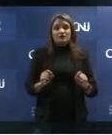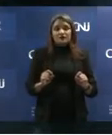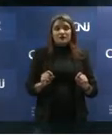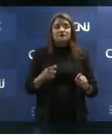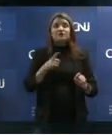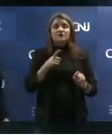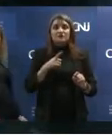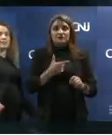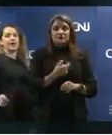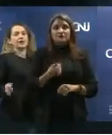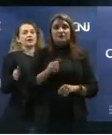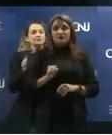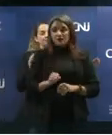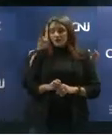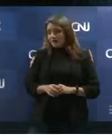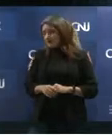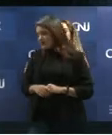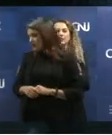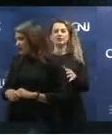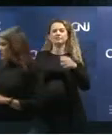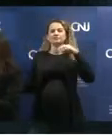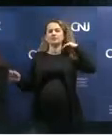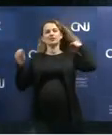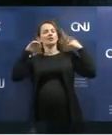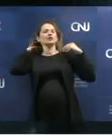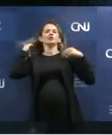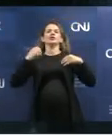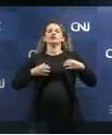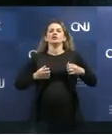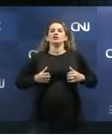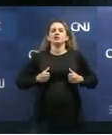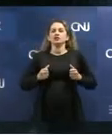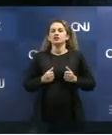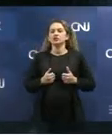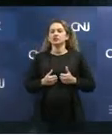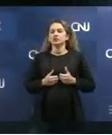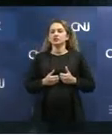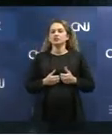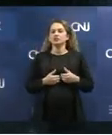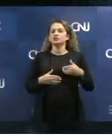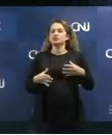me parece que antes de já devia estar numa situação onde ela estava acumulando. Estava a começar sem fim